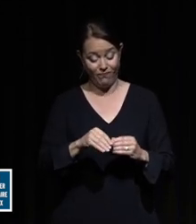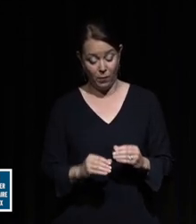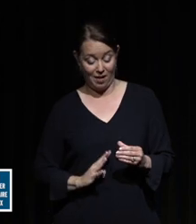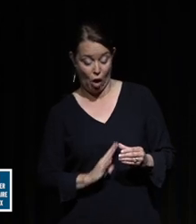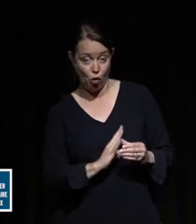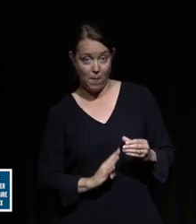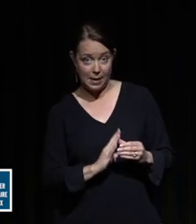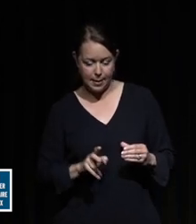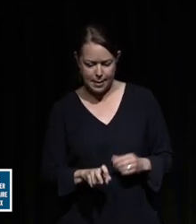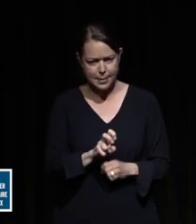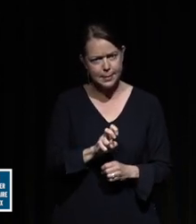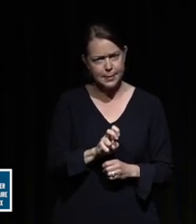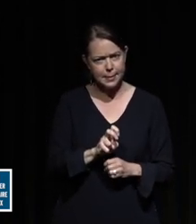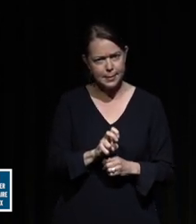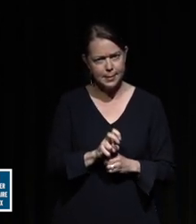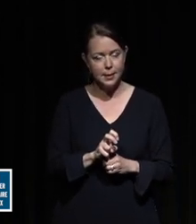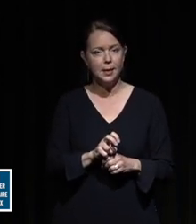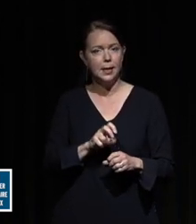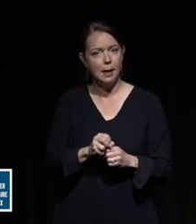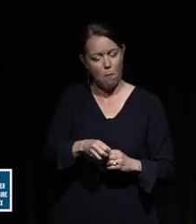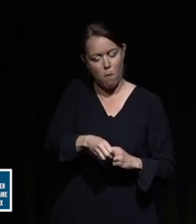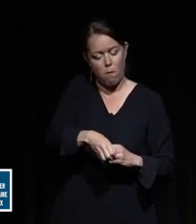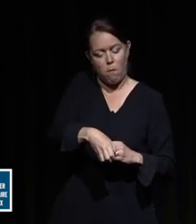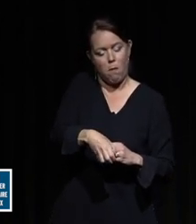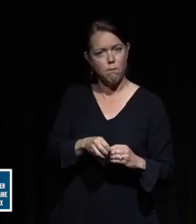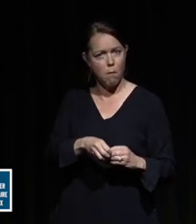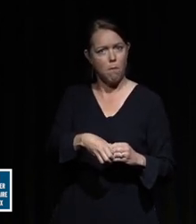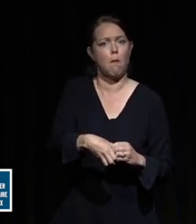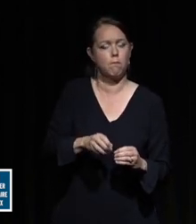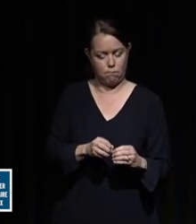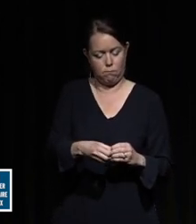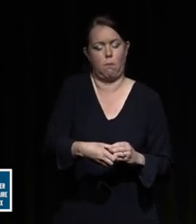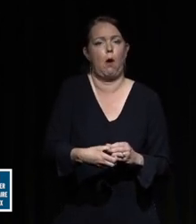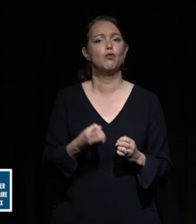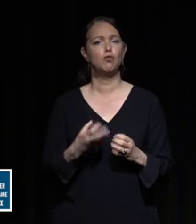son endroit là et va s'implanter à cet endroit là est schématiquement on a des localisations